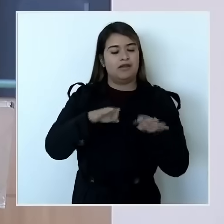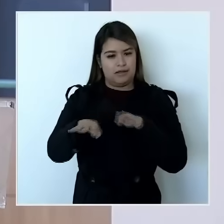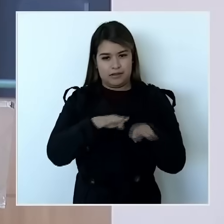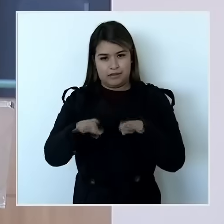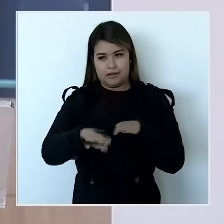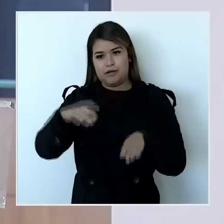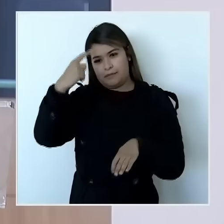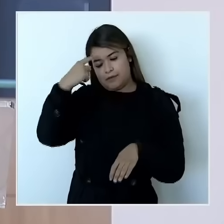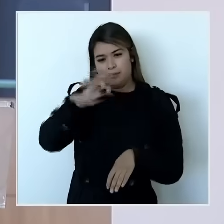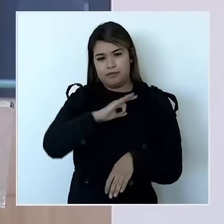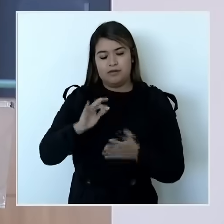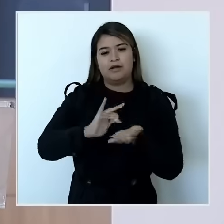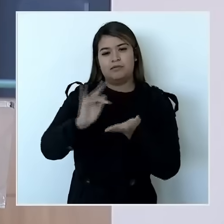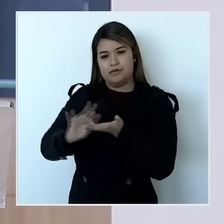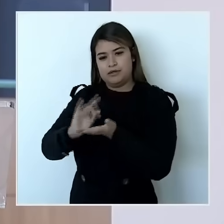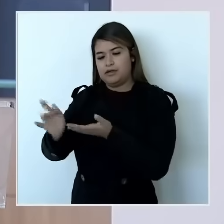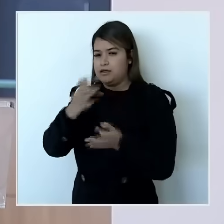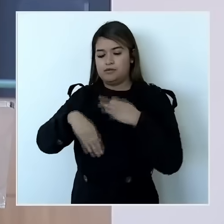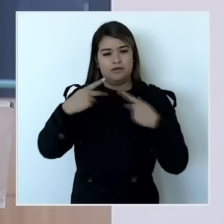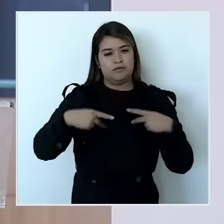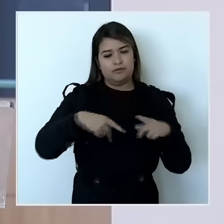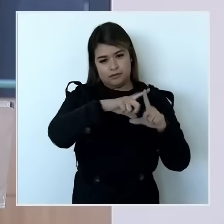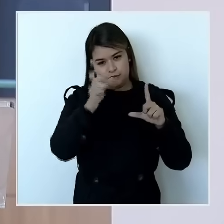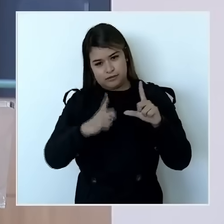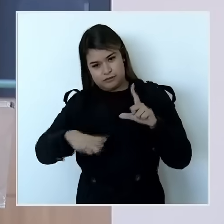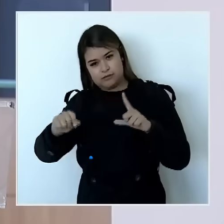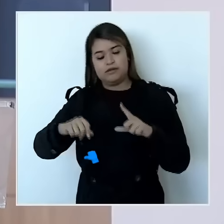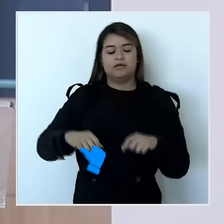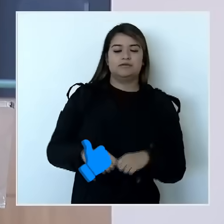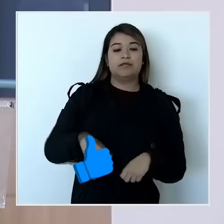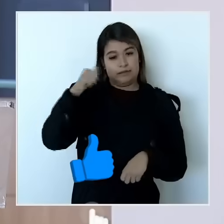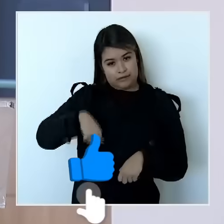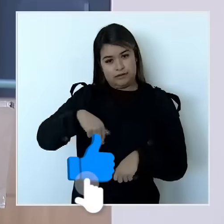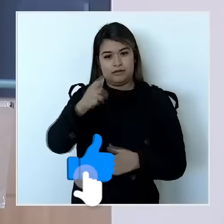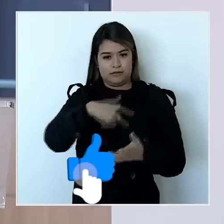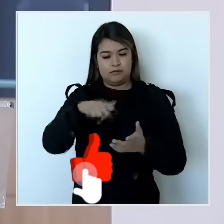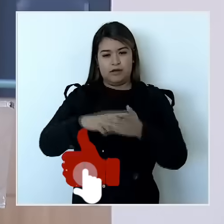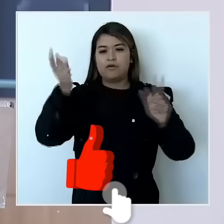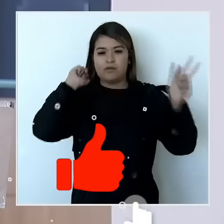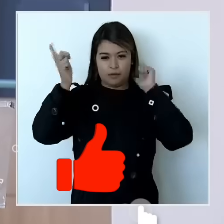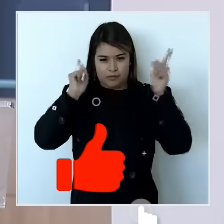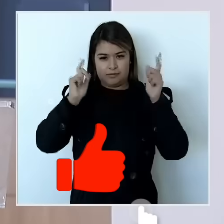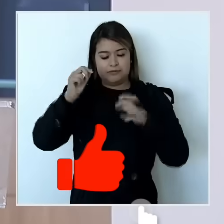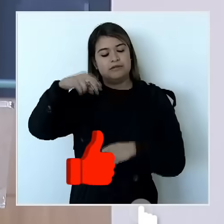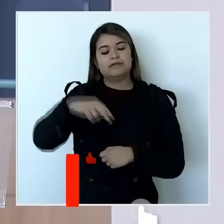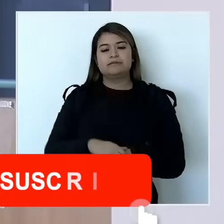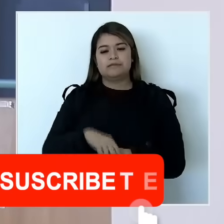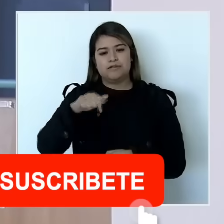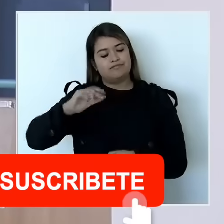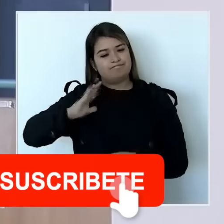servicio de nuestra patria desde aquí, desde Nuevo Laredo, que es orgullo de México y de Tamaulipas.